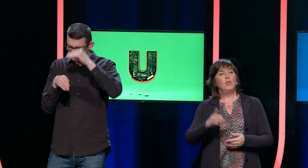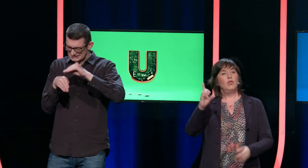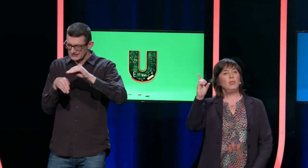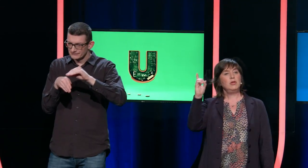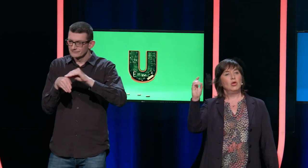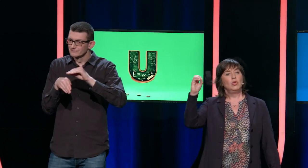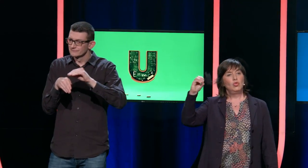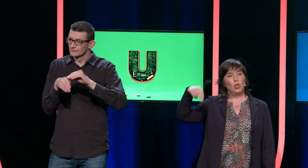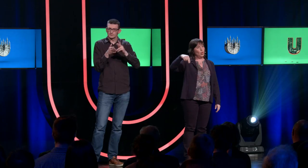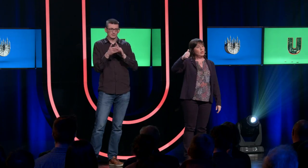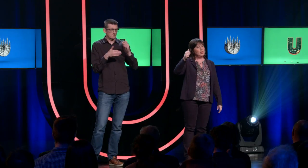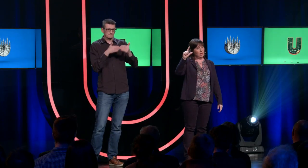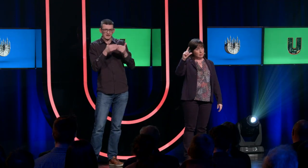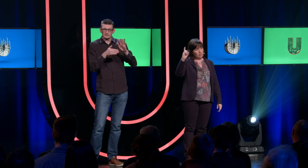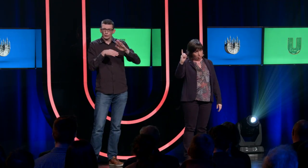Bijvoorbeeld Donald...